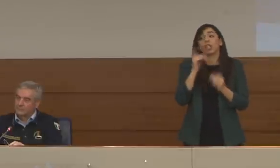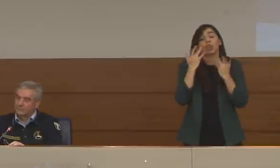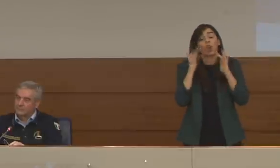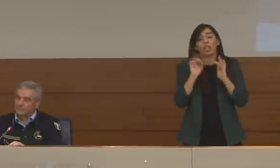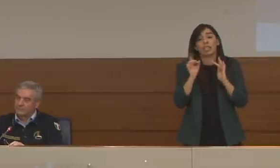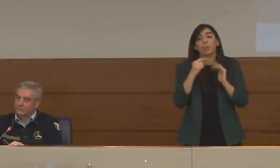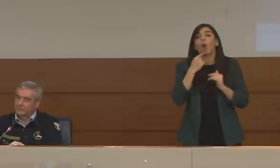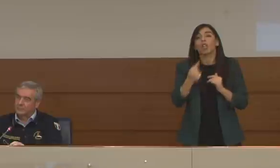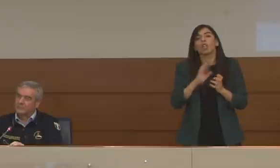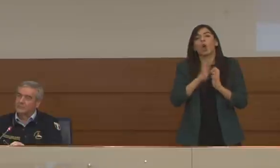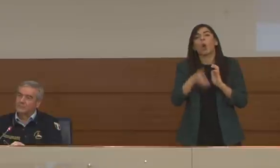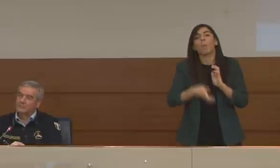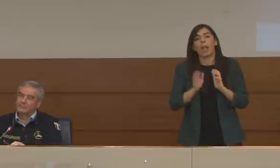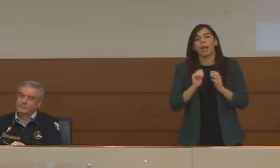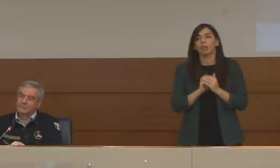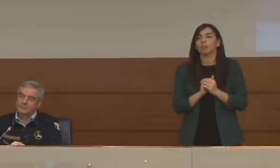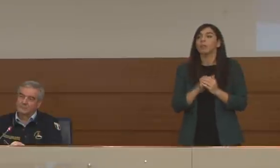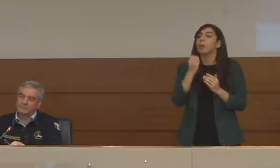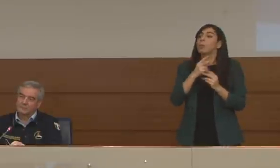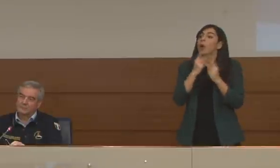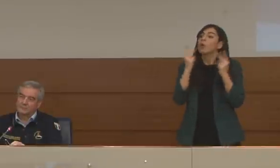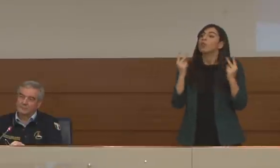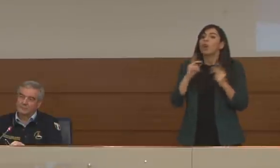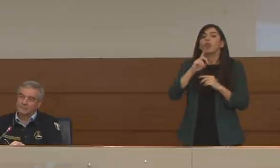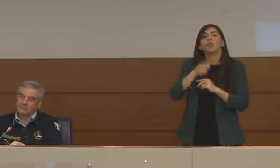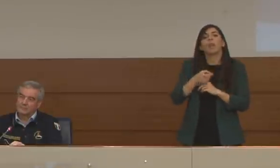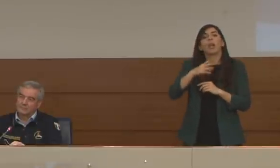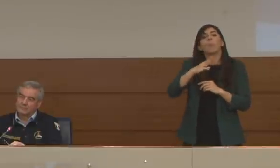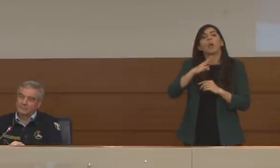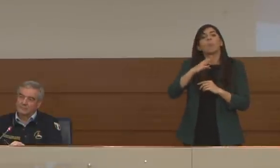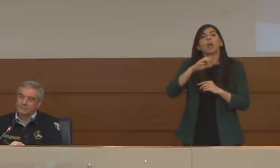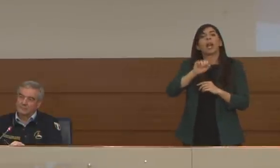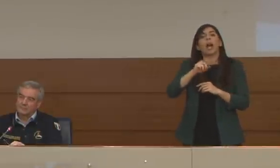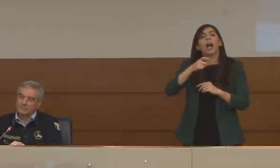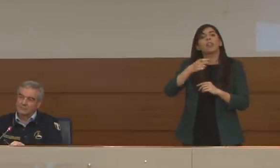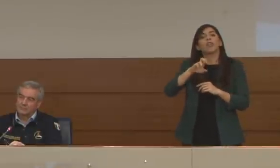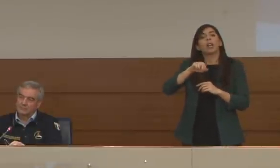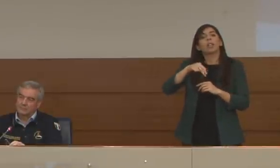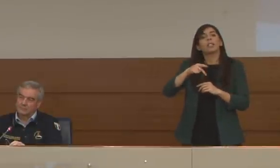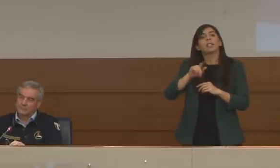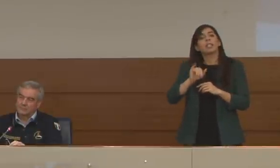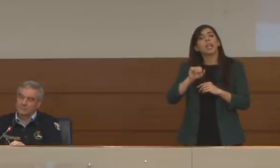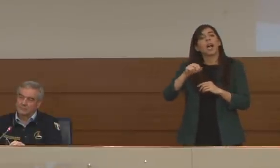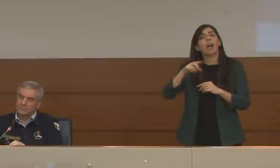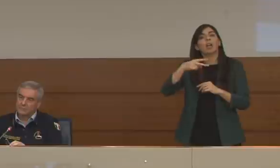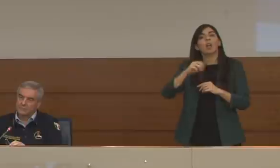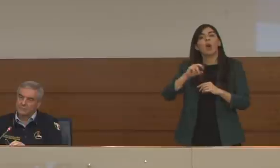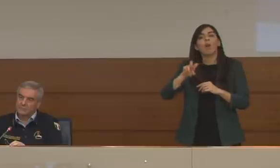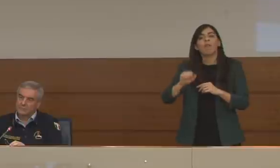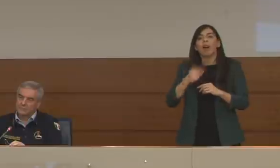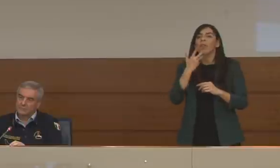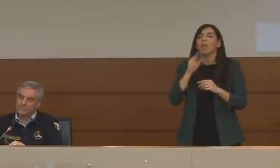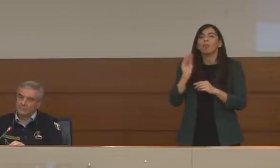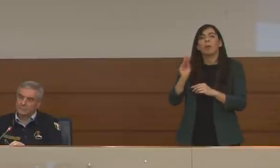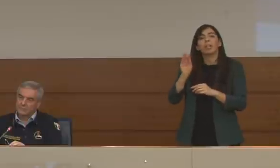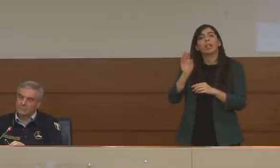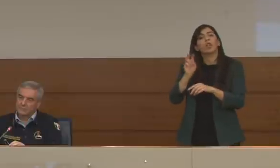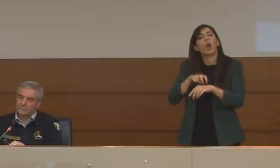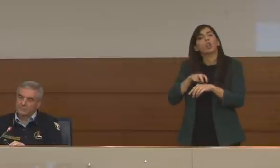Buongiorno, Giuliano Bormioli, Agenzia Nova. Vorrei chiede al Dottor Richeldi, sono ormai settimane che nei vari ospedali italiani si testano farmaci per